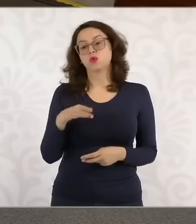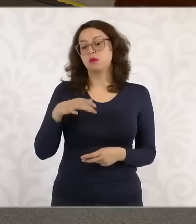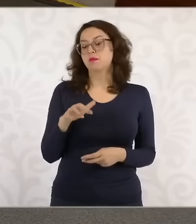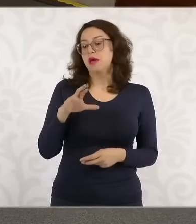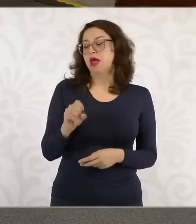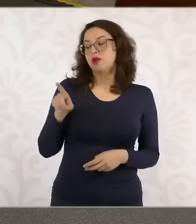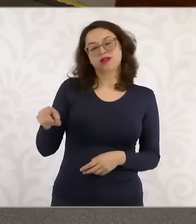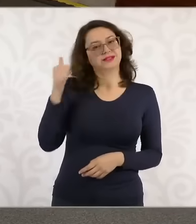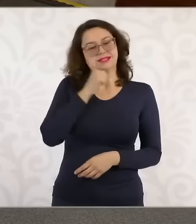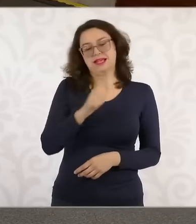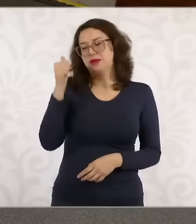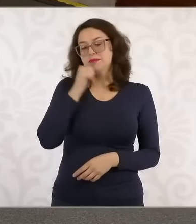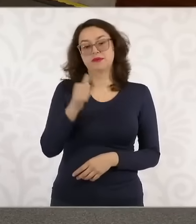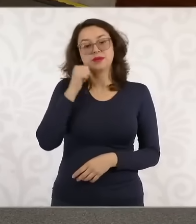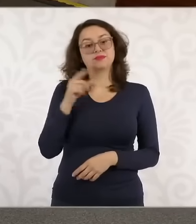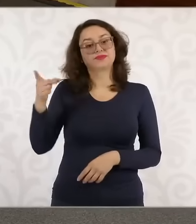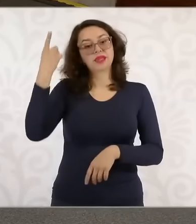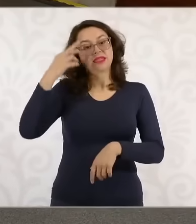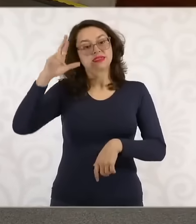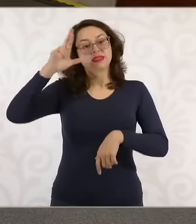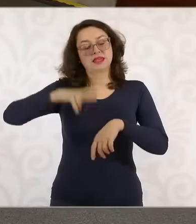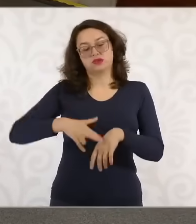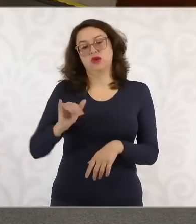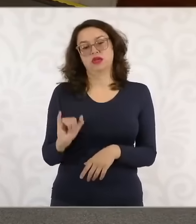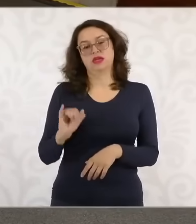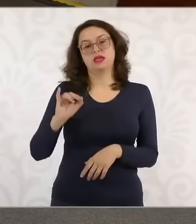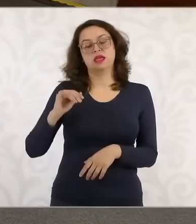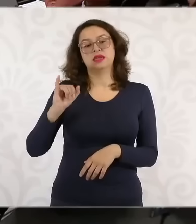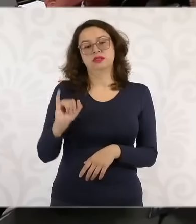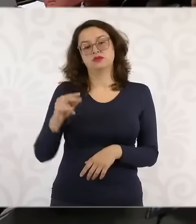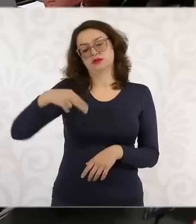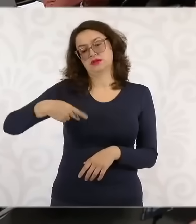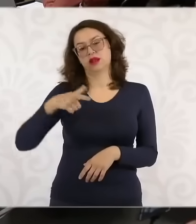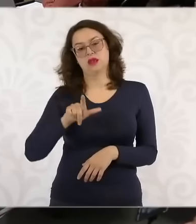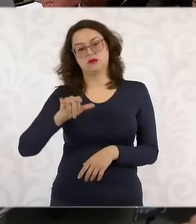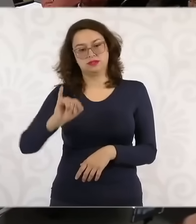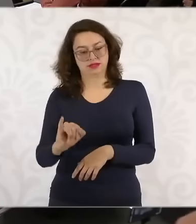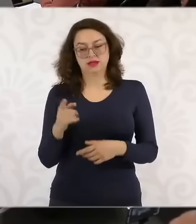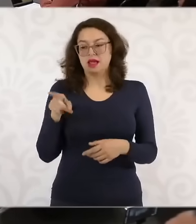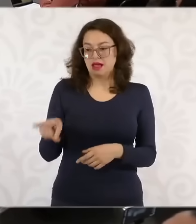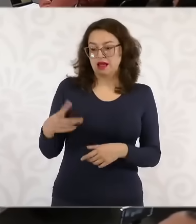director del Instituto Nacional de Lenguas Indígenas, participará con la sección Suave